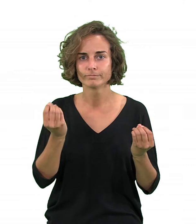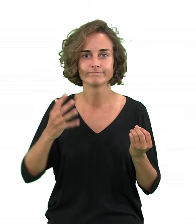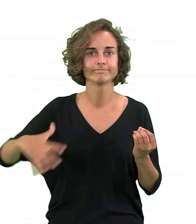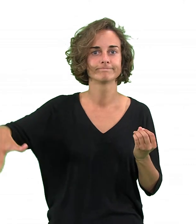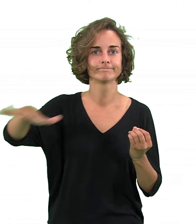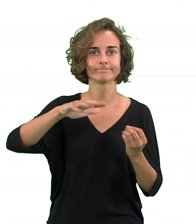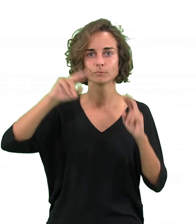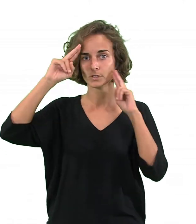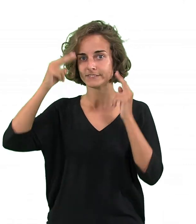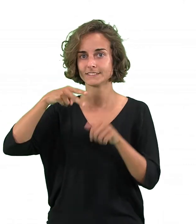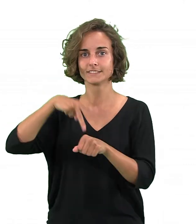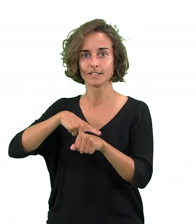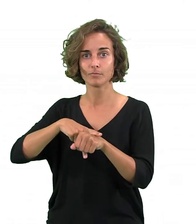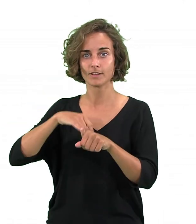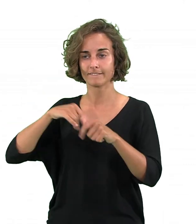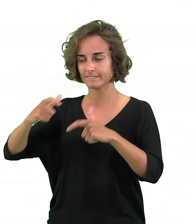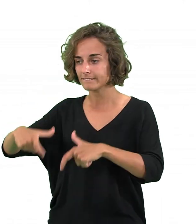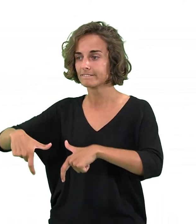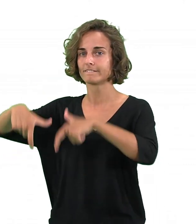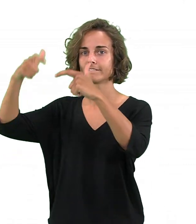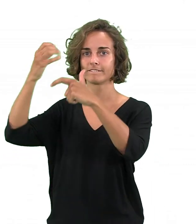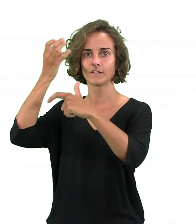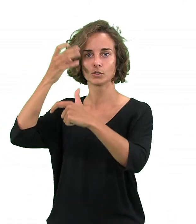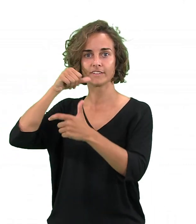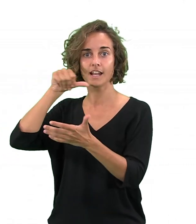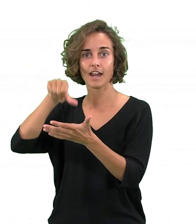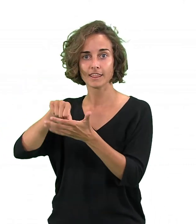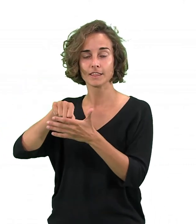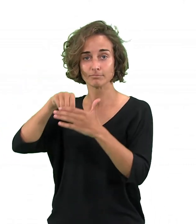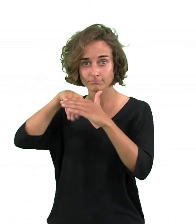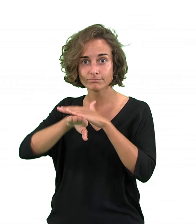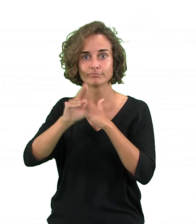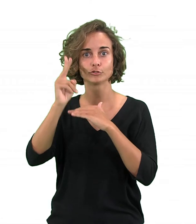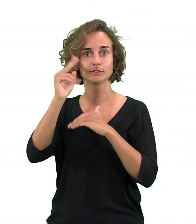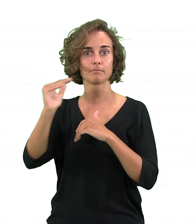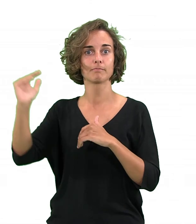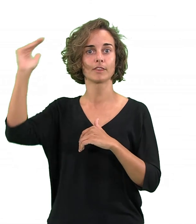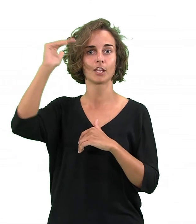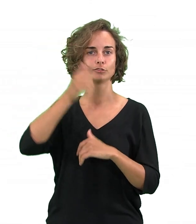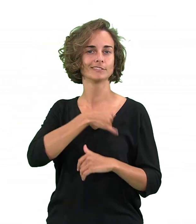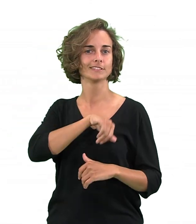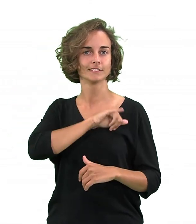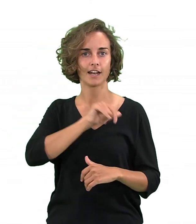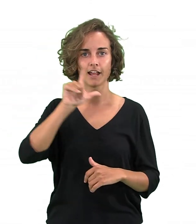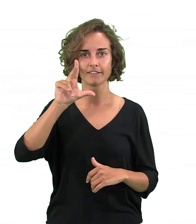à l'Université de Namur, Faculté de Philosophie et Lettres, rue Grafé numéro 1, dans l'auditoire L21.